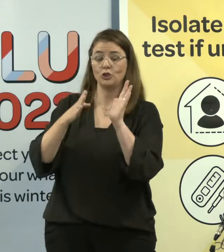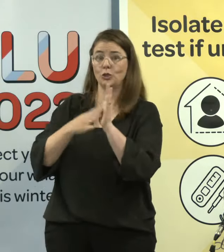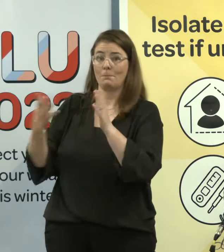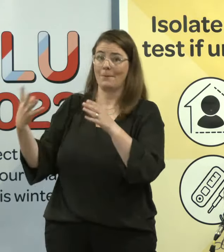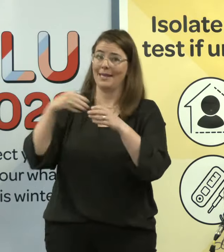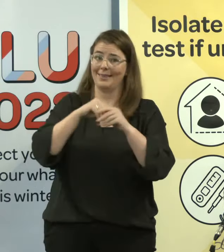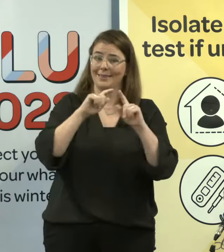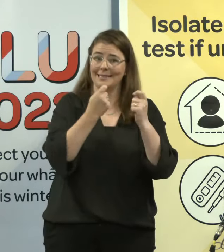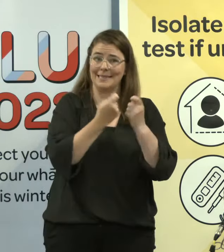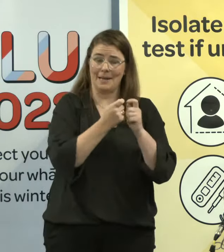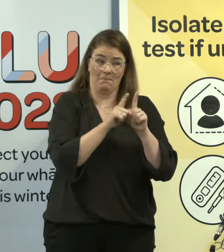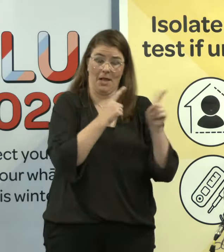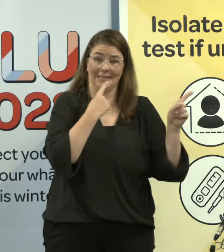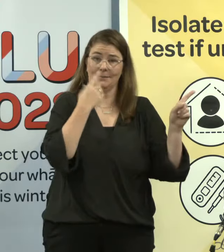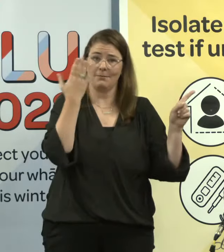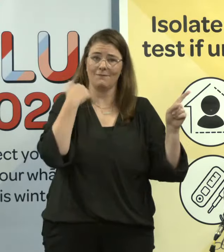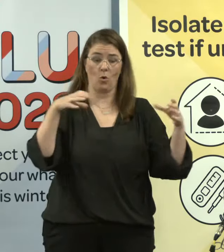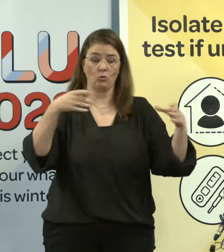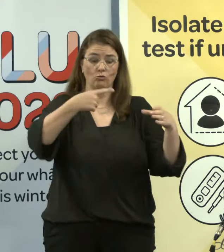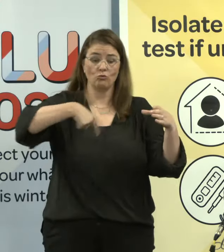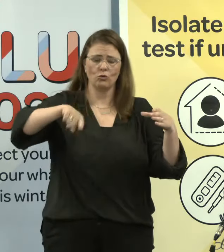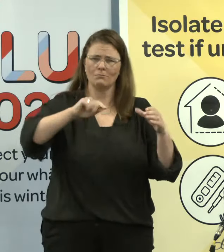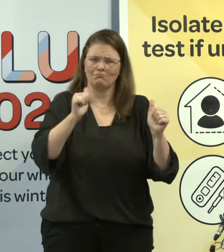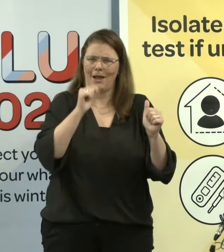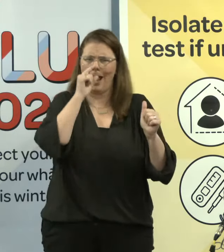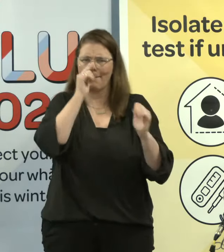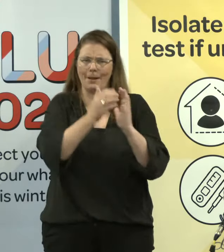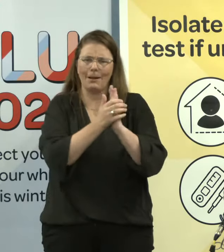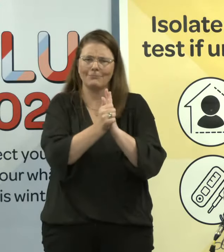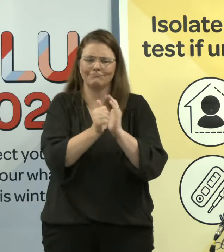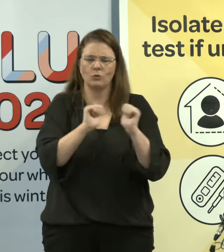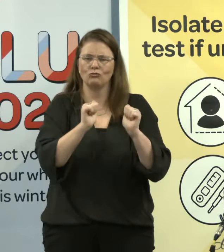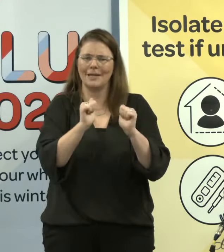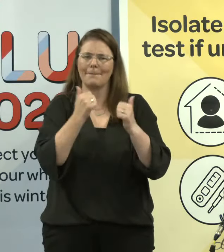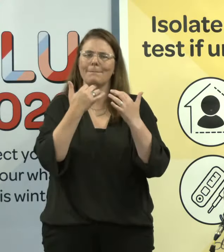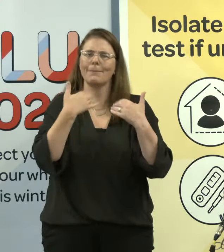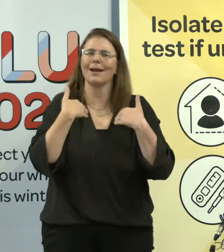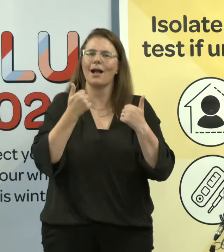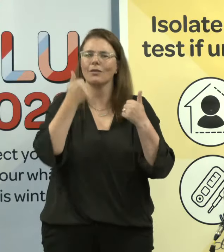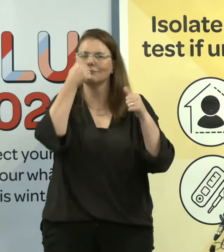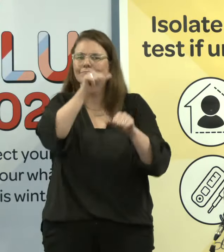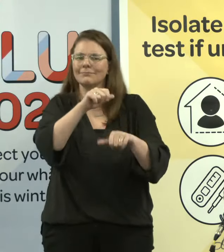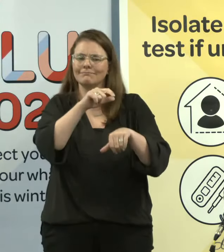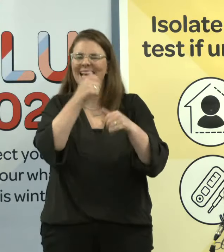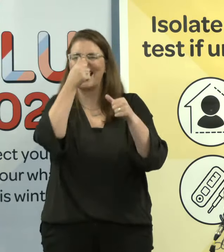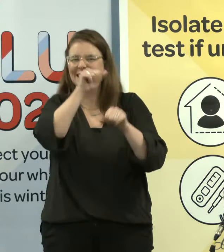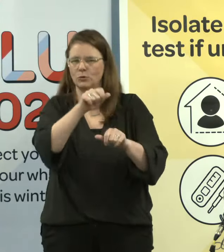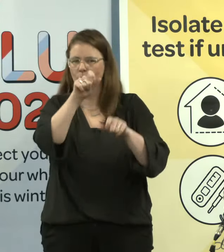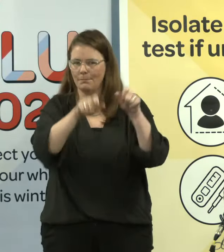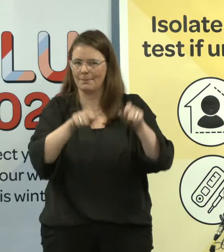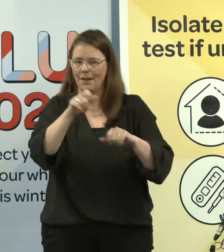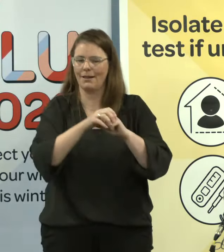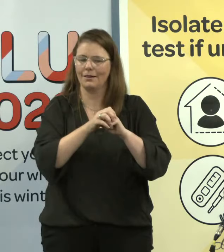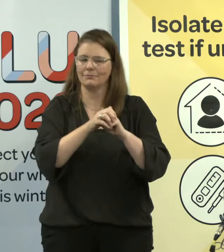maatau ki te mahi i tetahi mahi hauora a te iwi i te wa e mahi